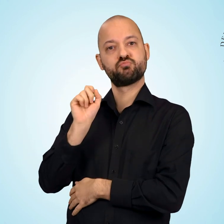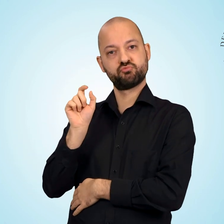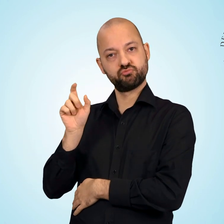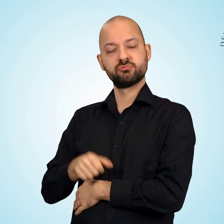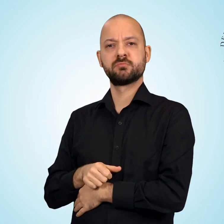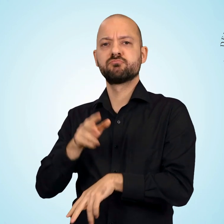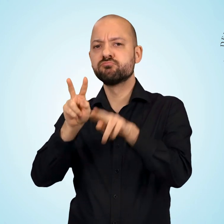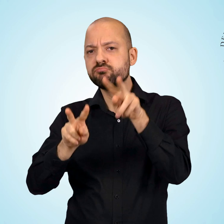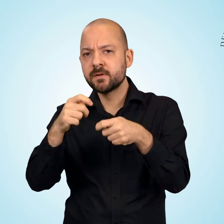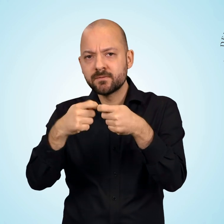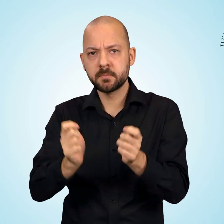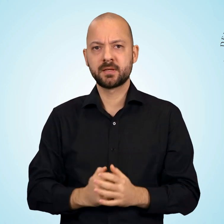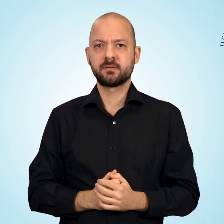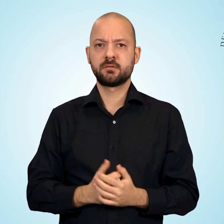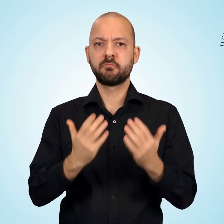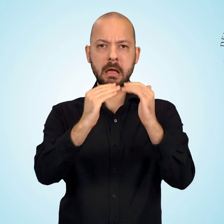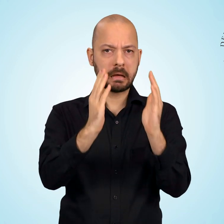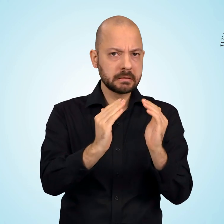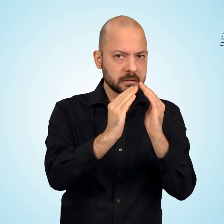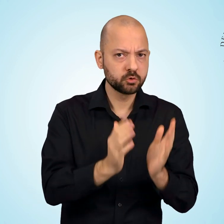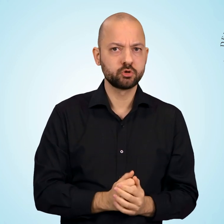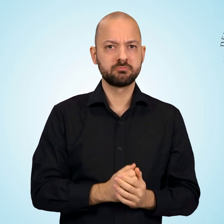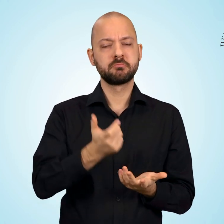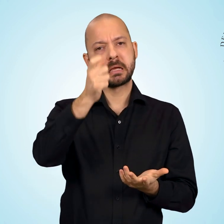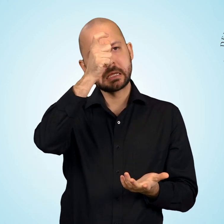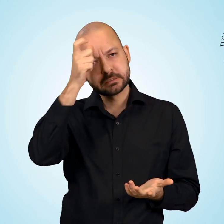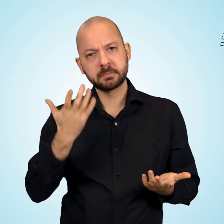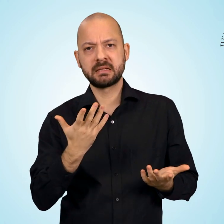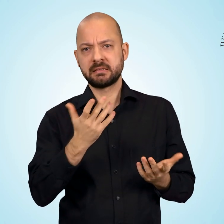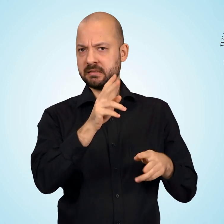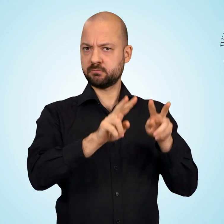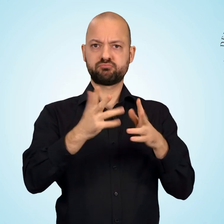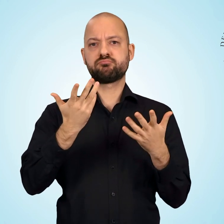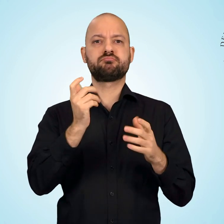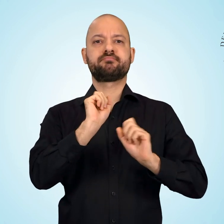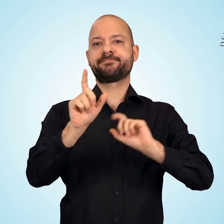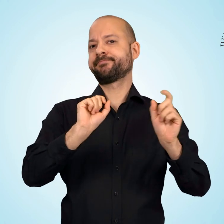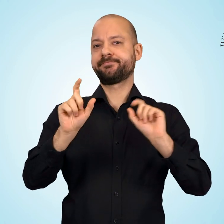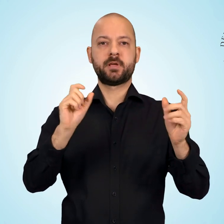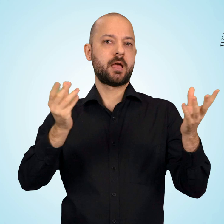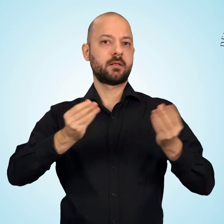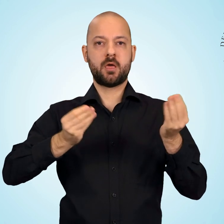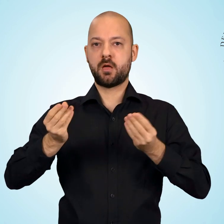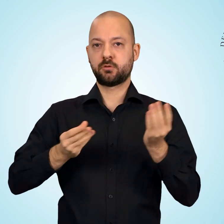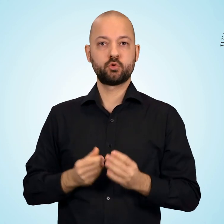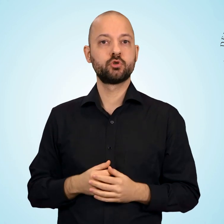verschiedene Verbände und Einrichtungen sowie Experten verschickt worden.